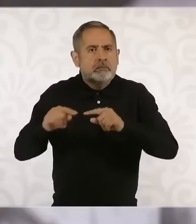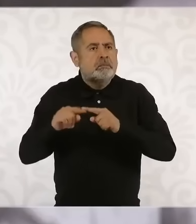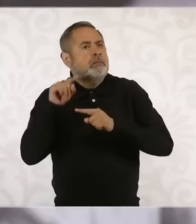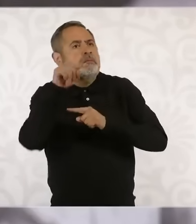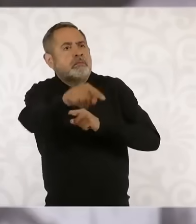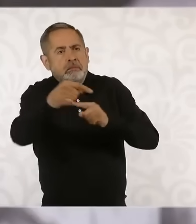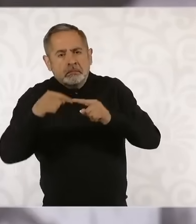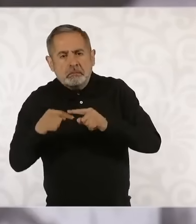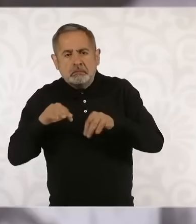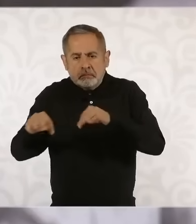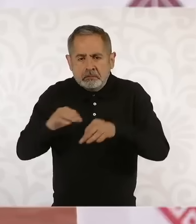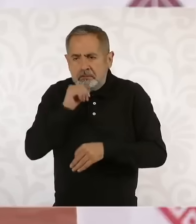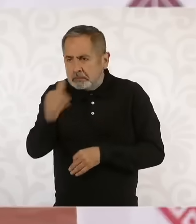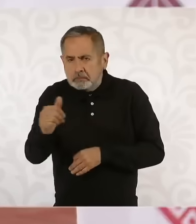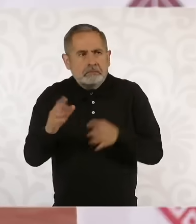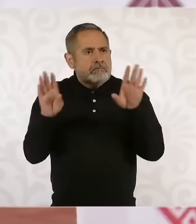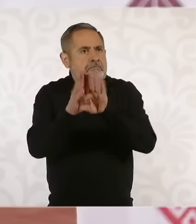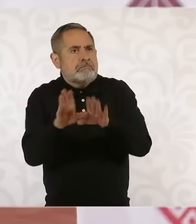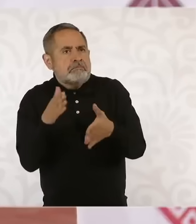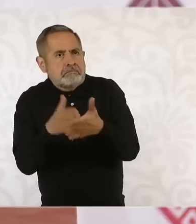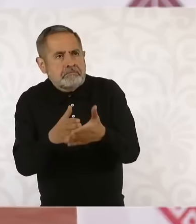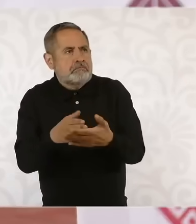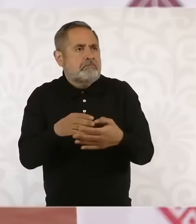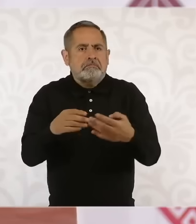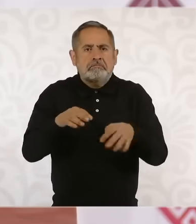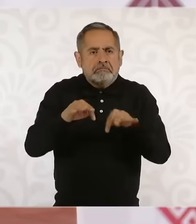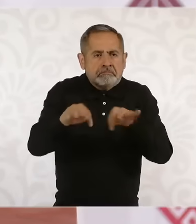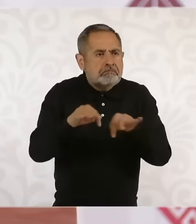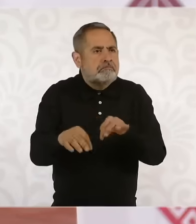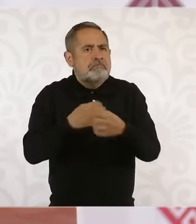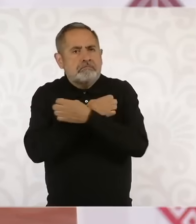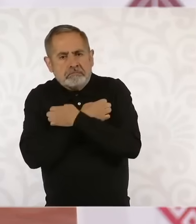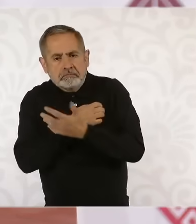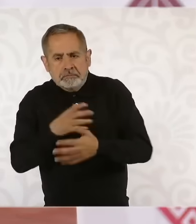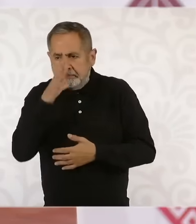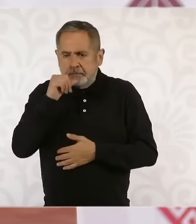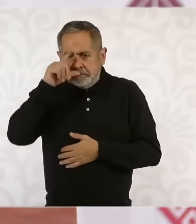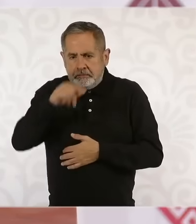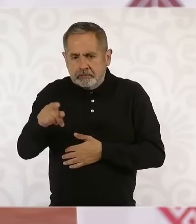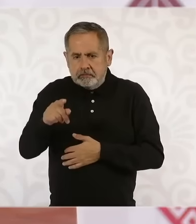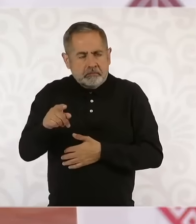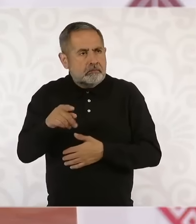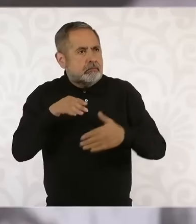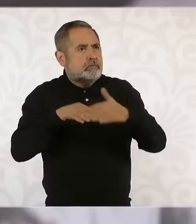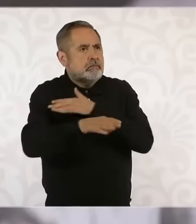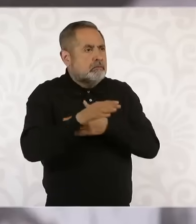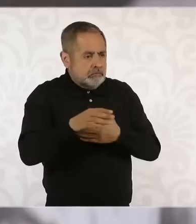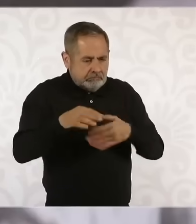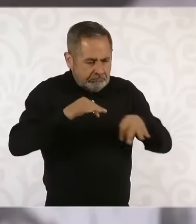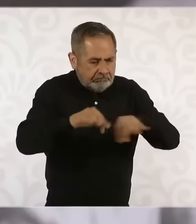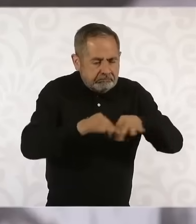de acceso a la educación que les deriven tener una actividad laboral que con una remuneración digna.